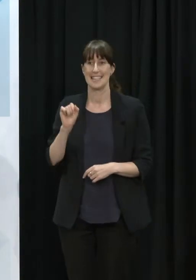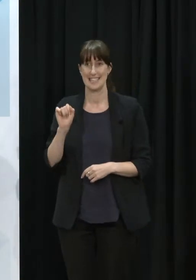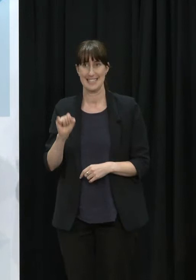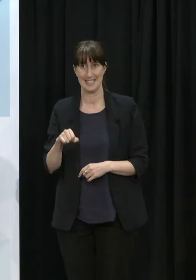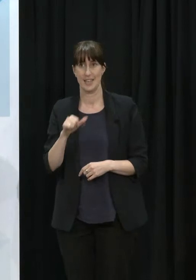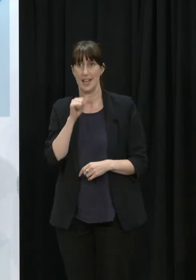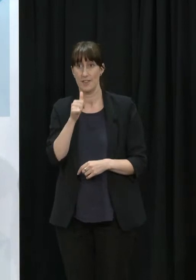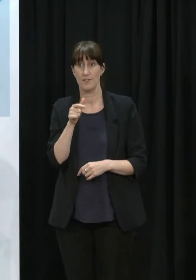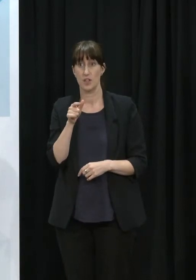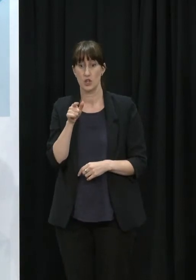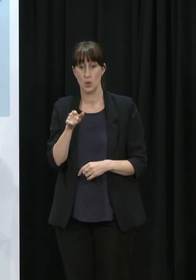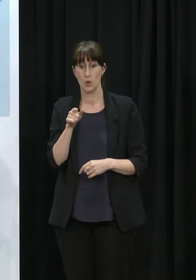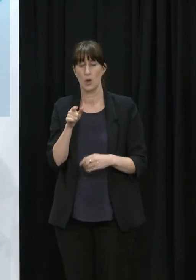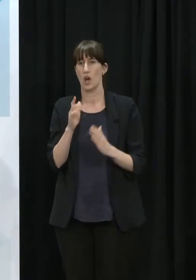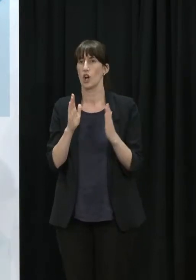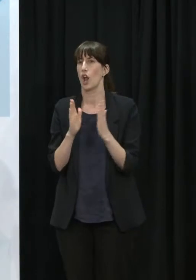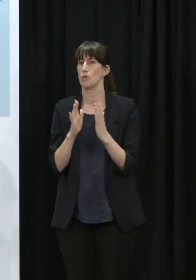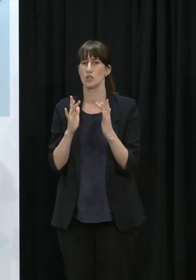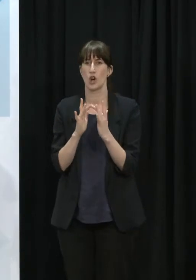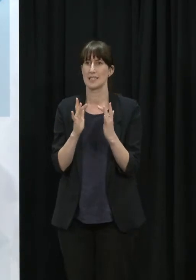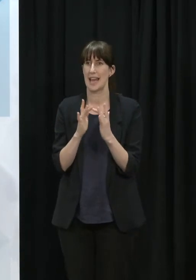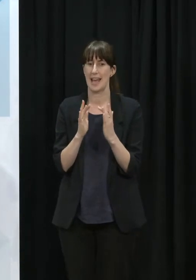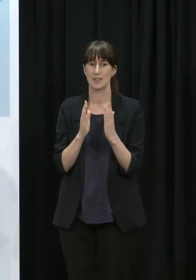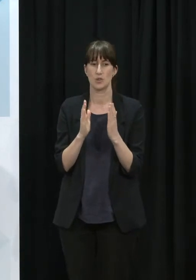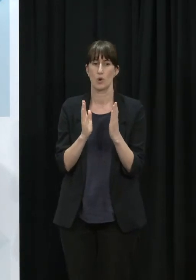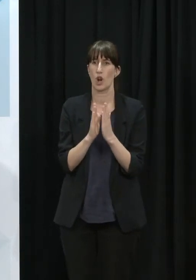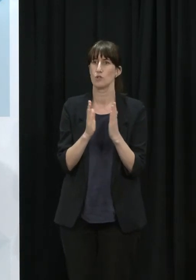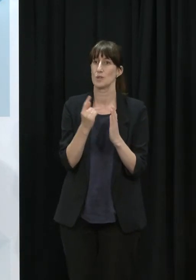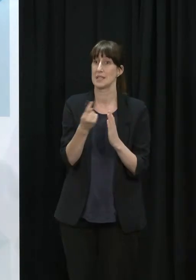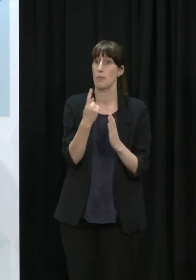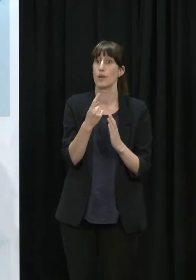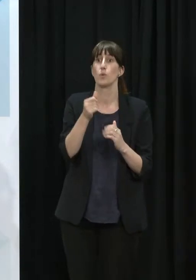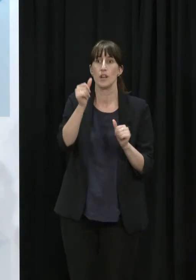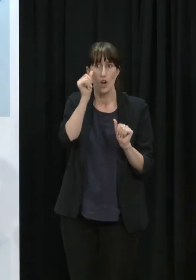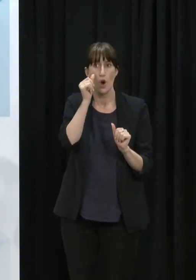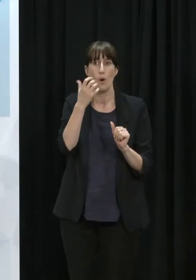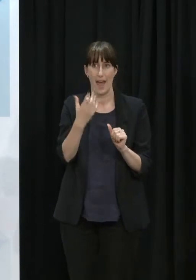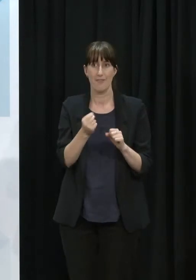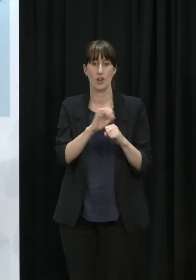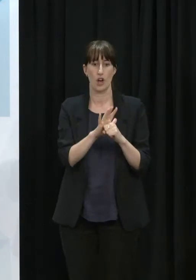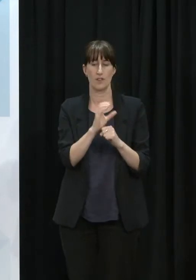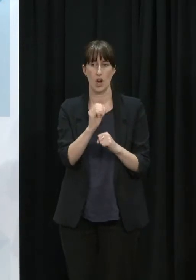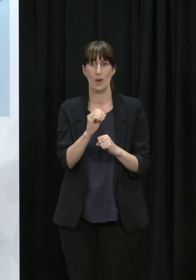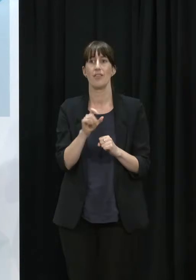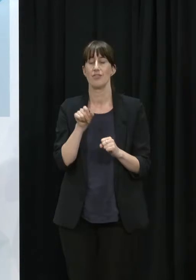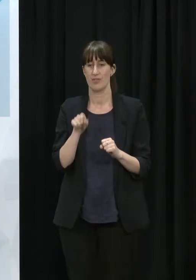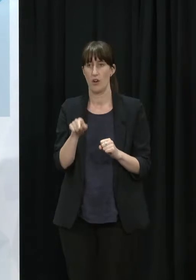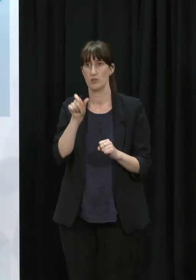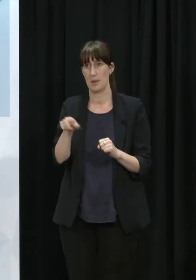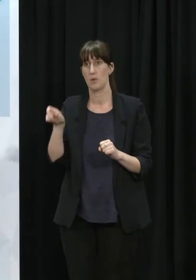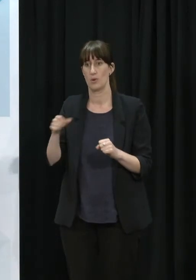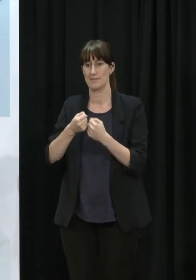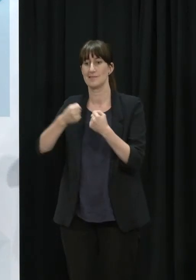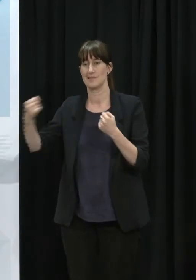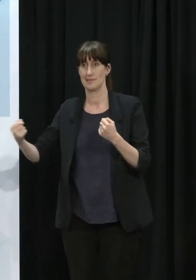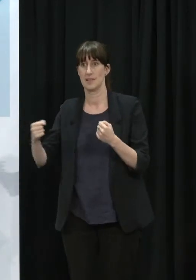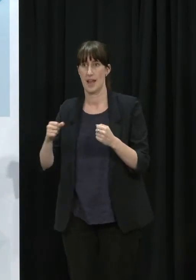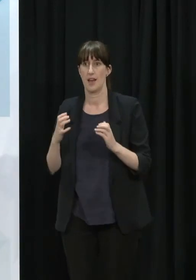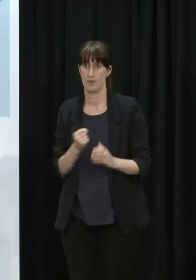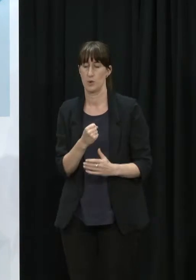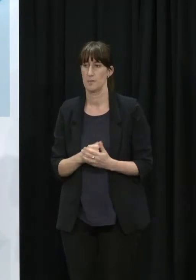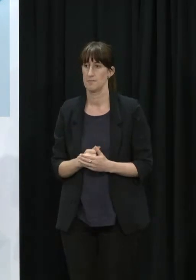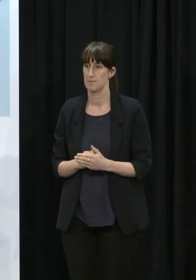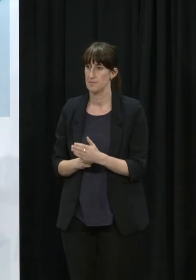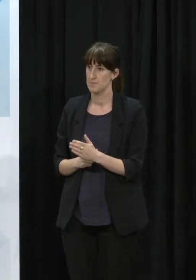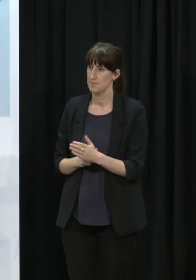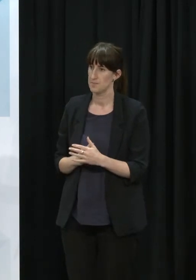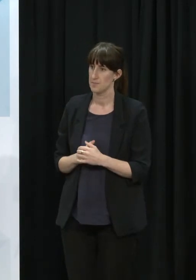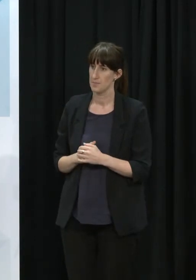Ka tika.